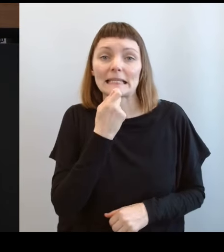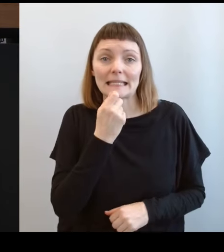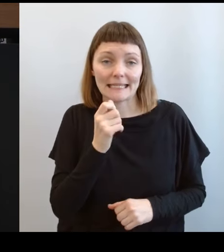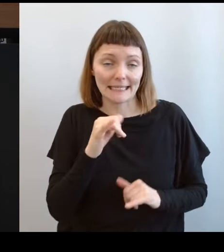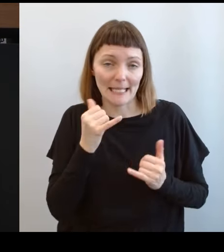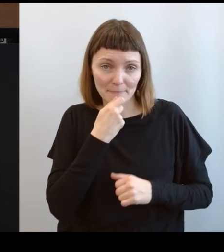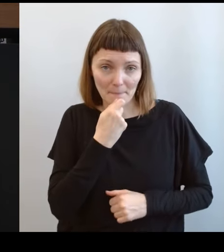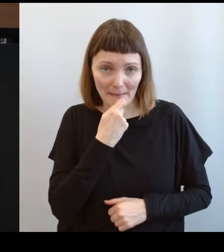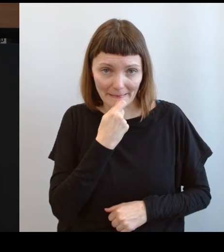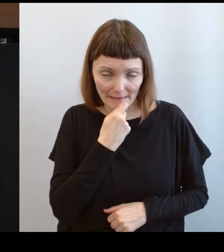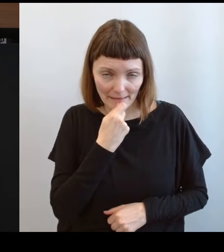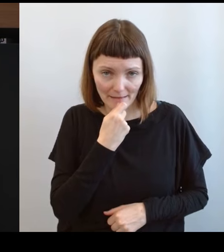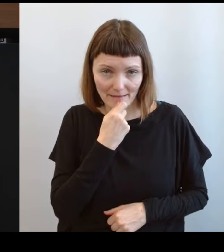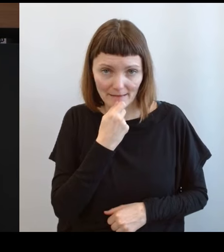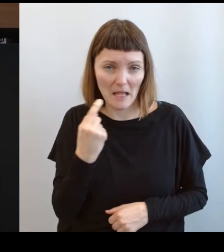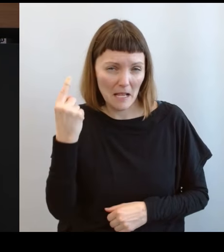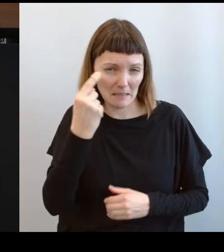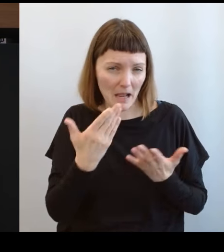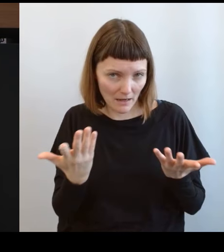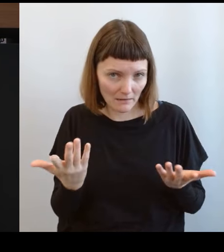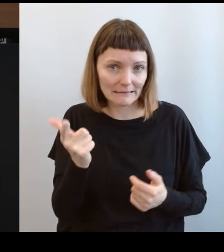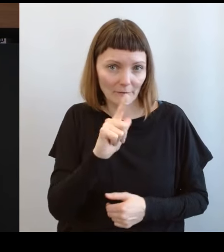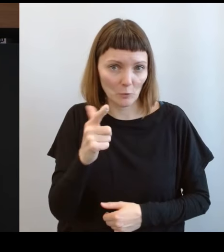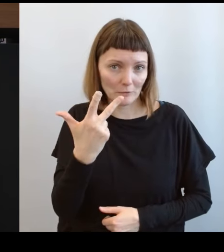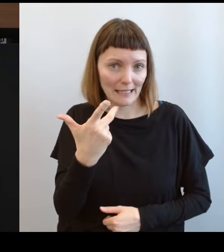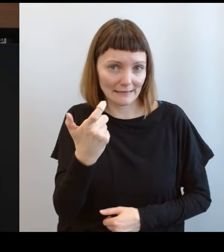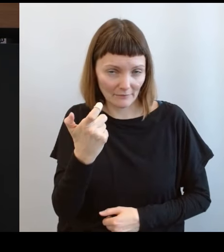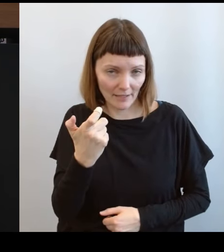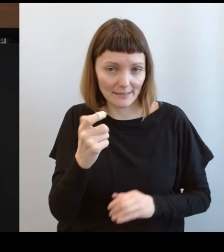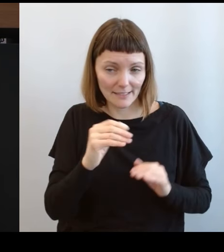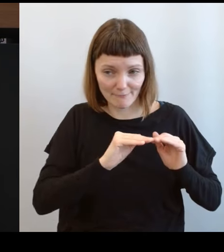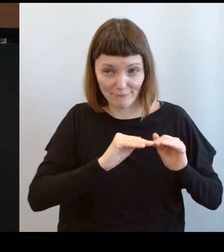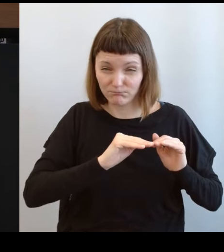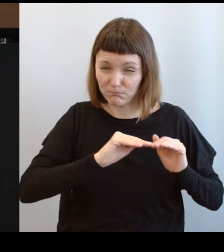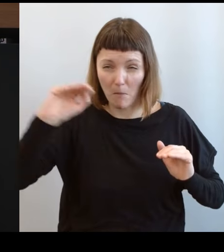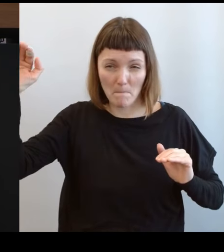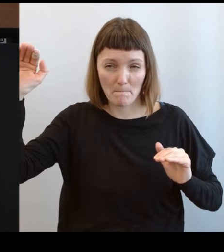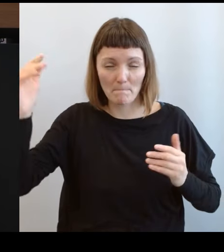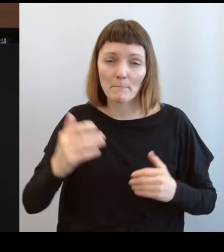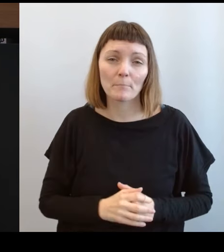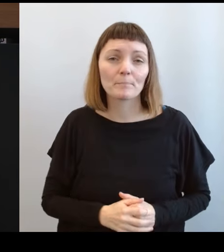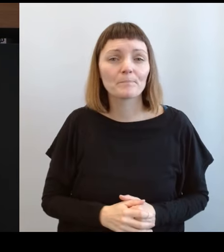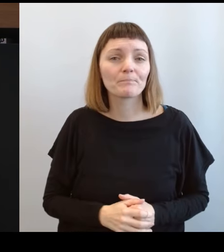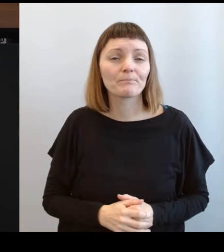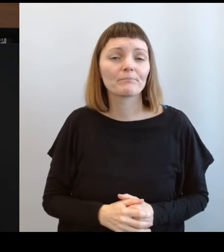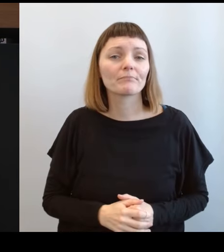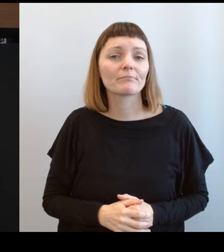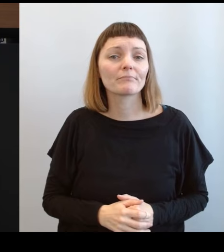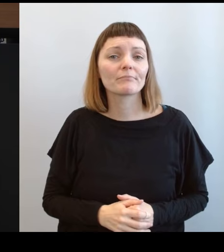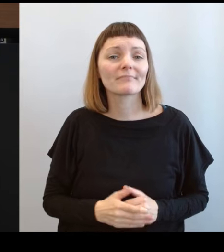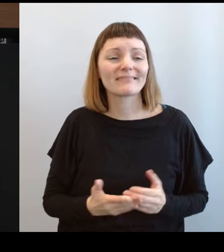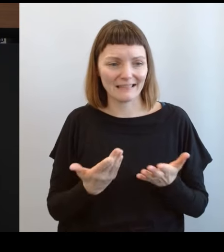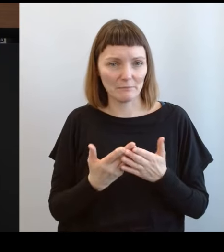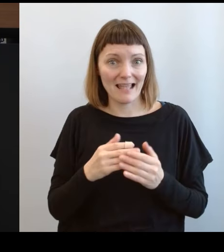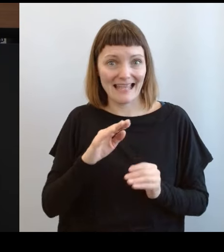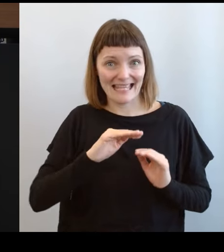stark und dieser erhebliche Anstieg der Inflation in den letzten zwei Jahren hat insbesondere bei Indexmietverträgen zu